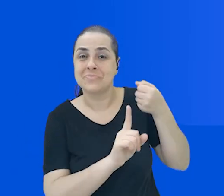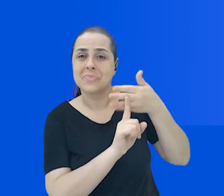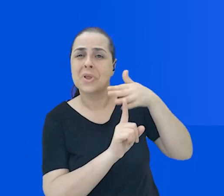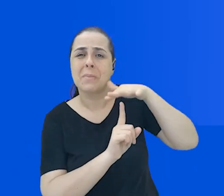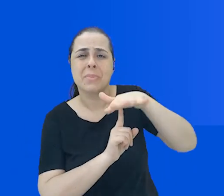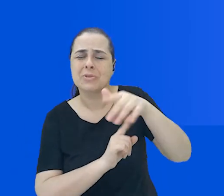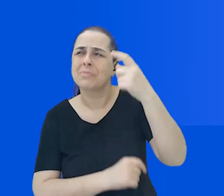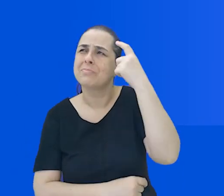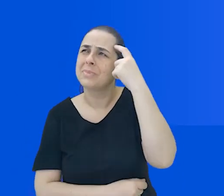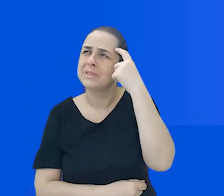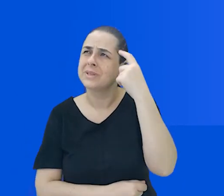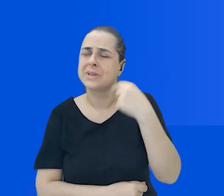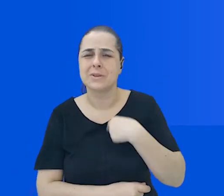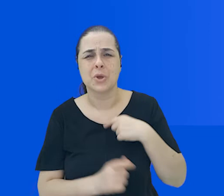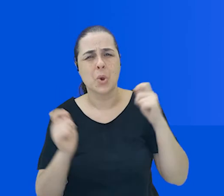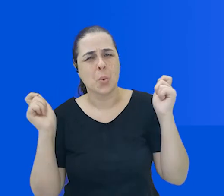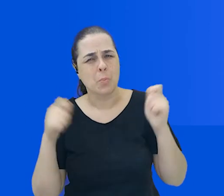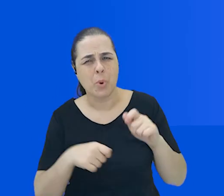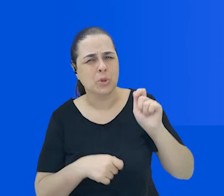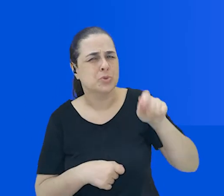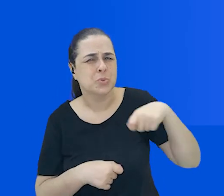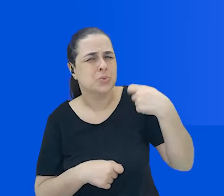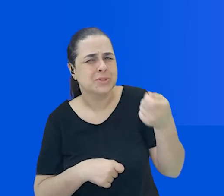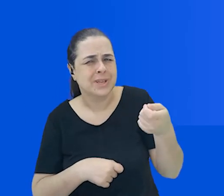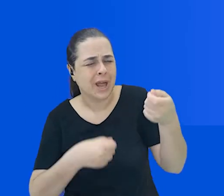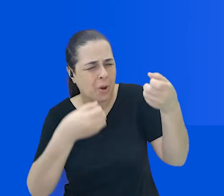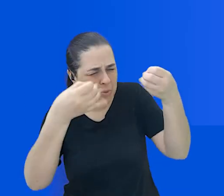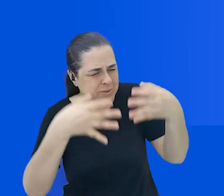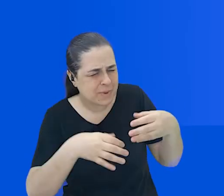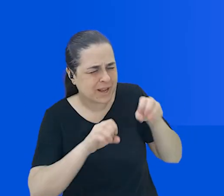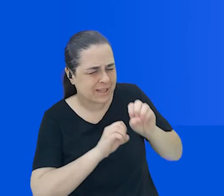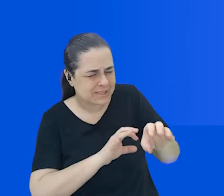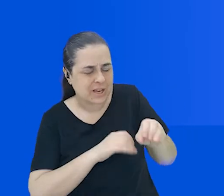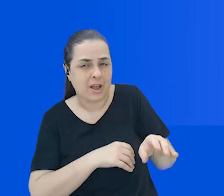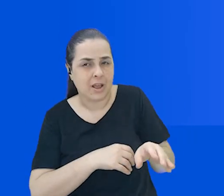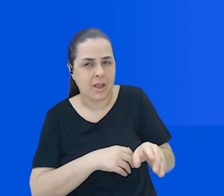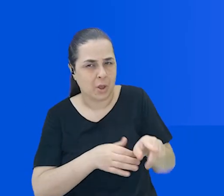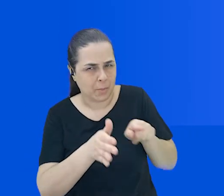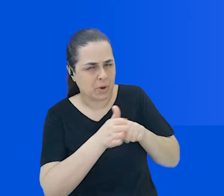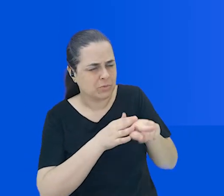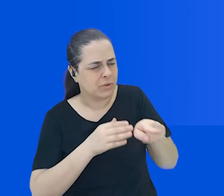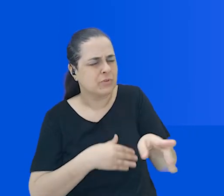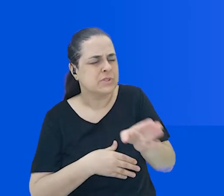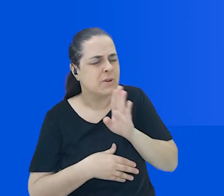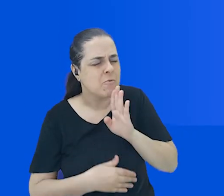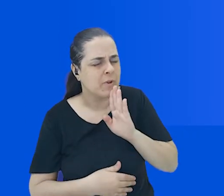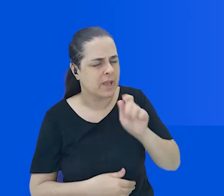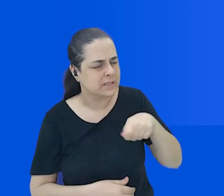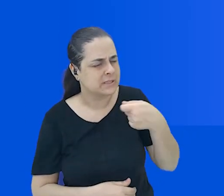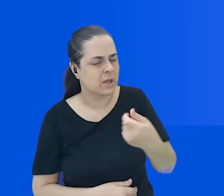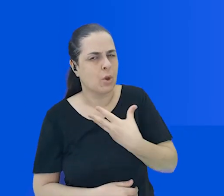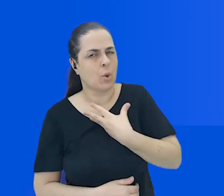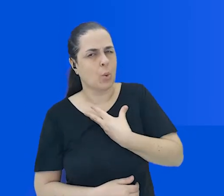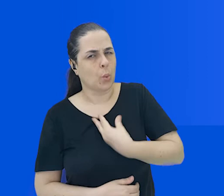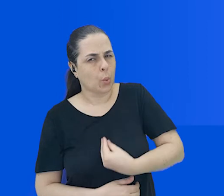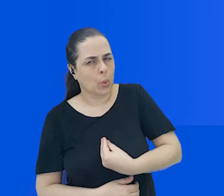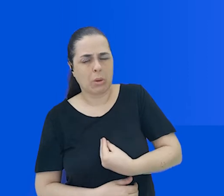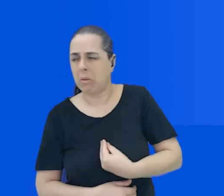Eu falei, que que eu posso de alguma maneira nomear, daí eu perguntei pra eled Você já ouviu falar em frustração? Já ouviu falar essa palavra e falou: